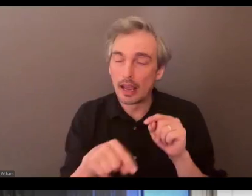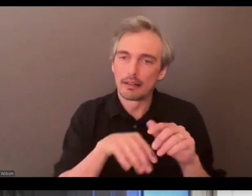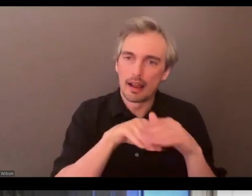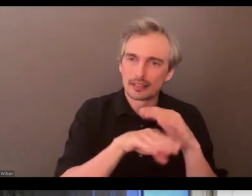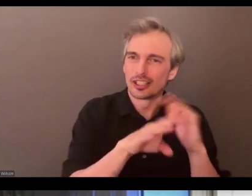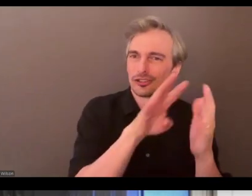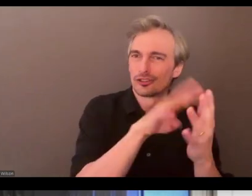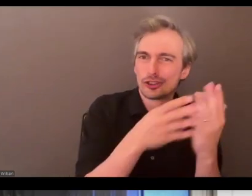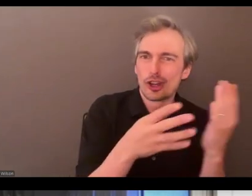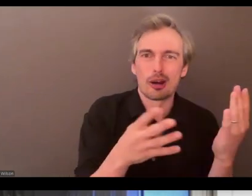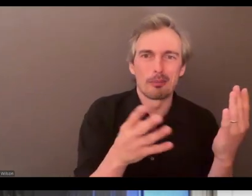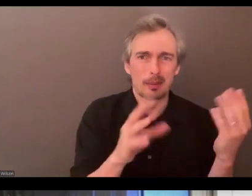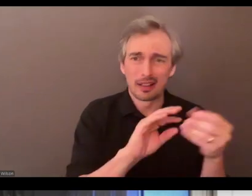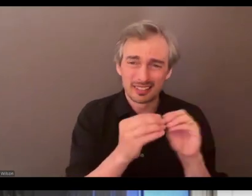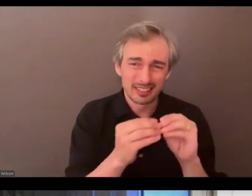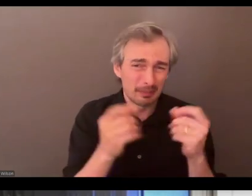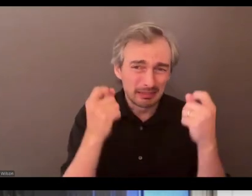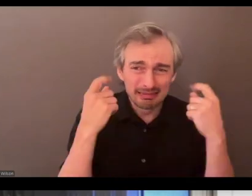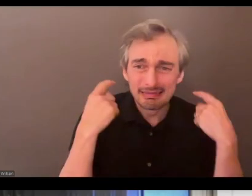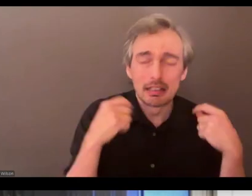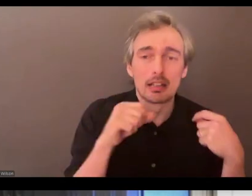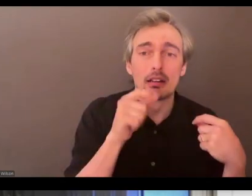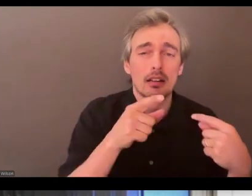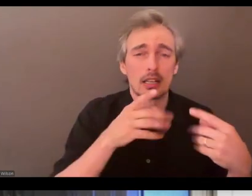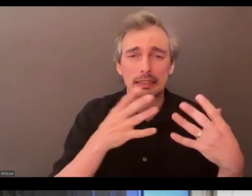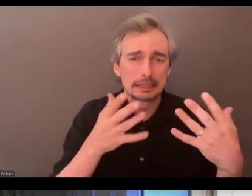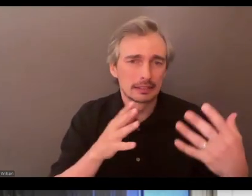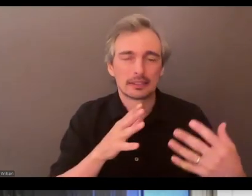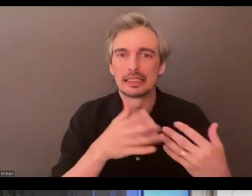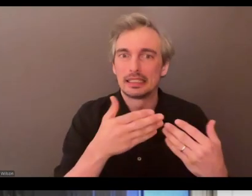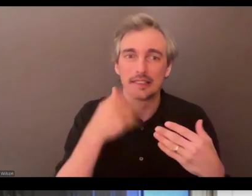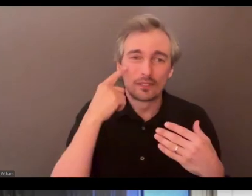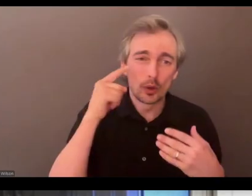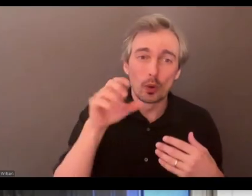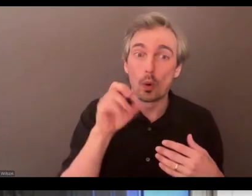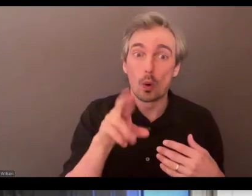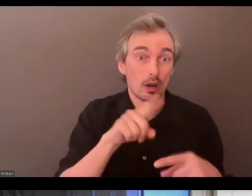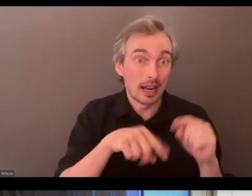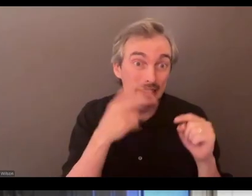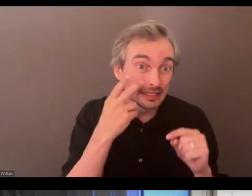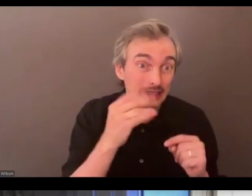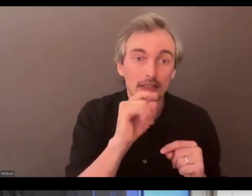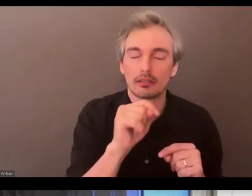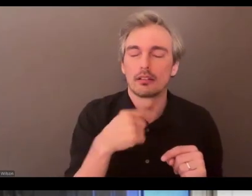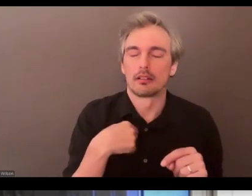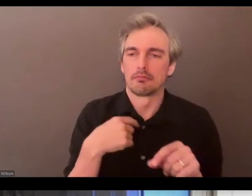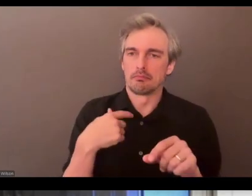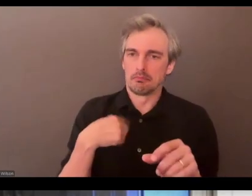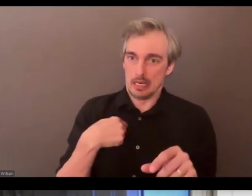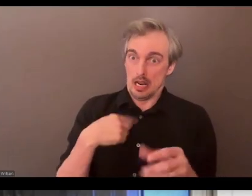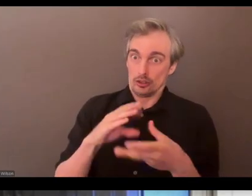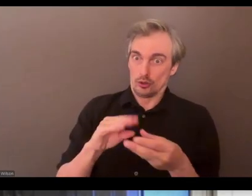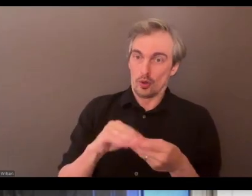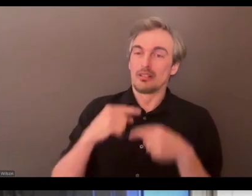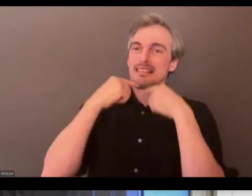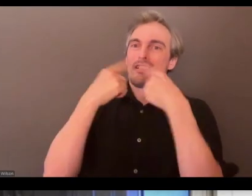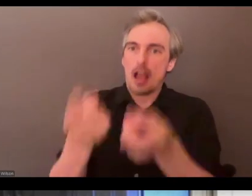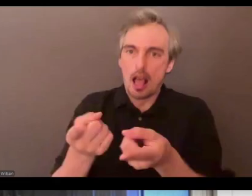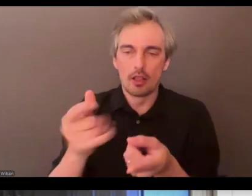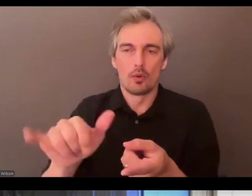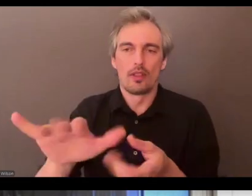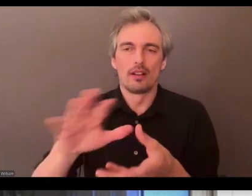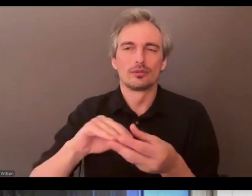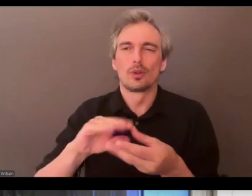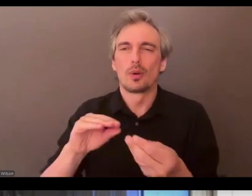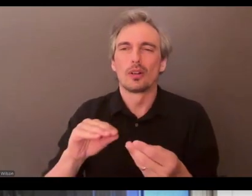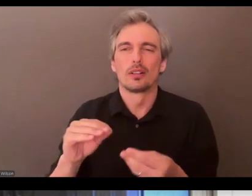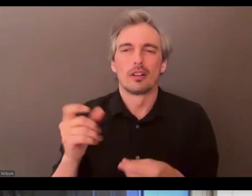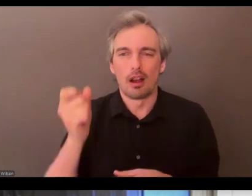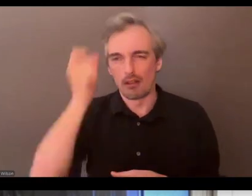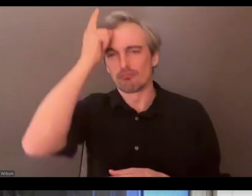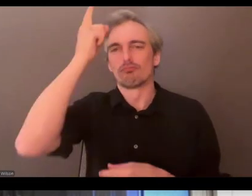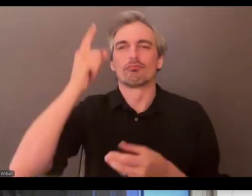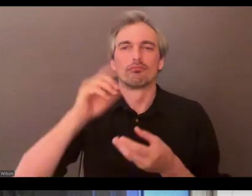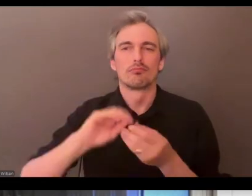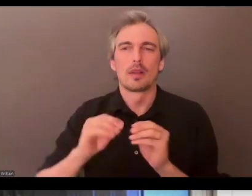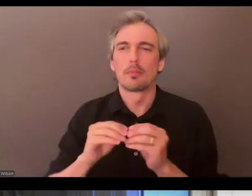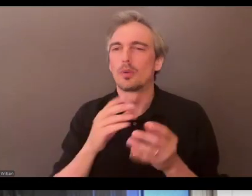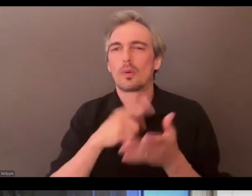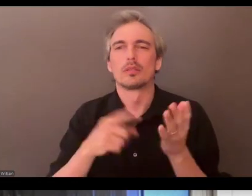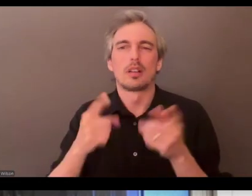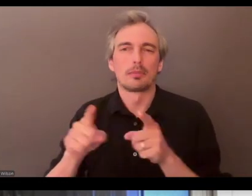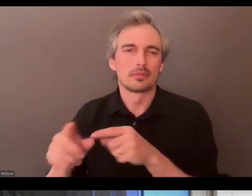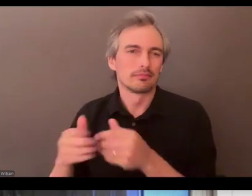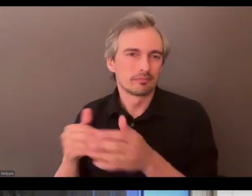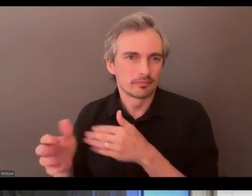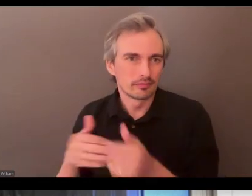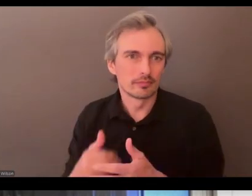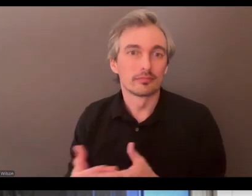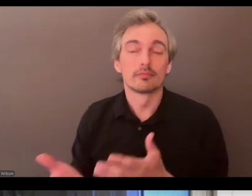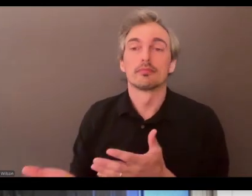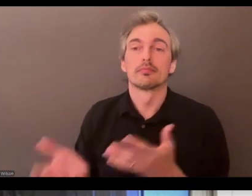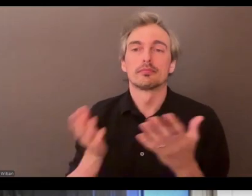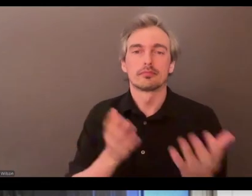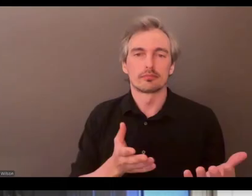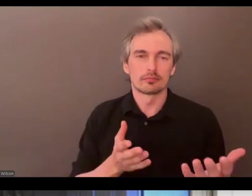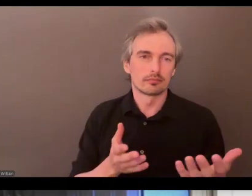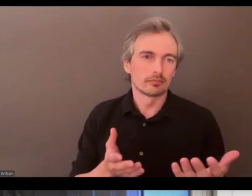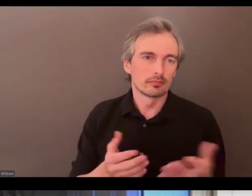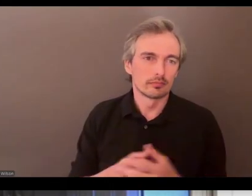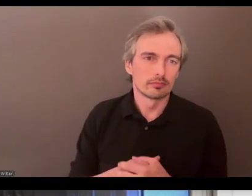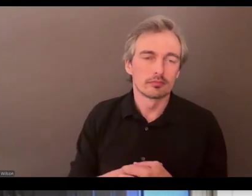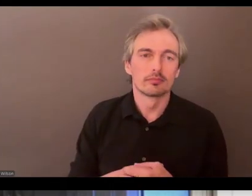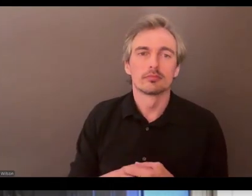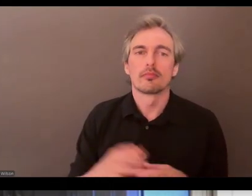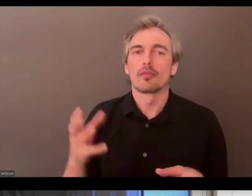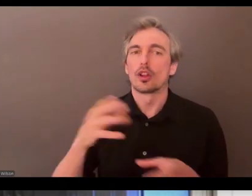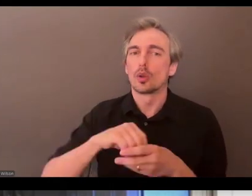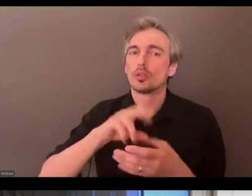デ ータメトリクスやプログラム管理など、アクセシビリティのための デザインに興味があるなら、この本をぜひチェックしてみてください。